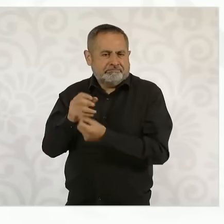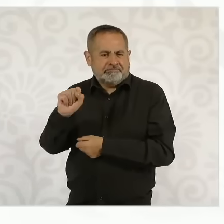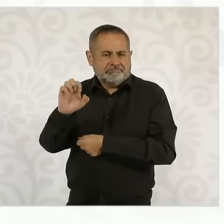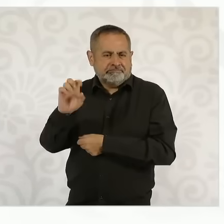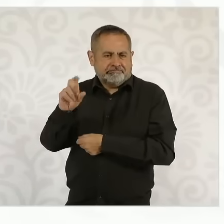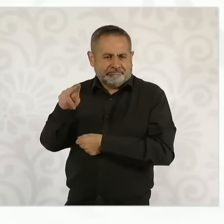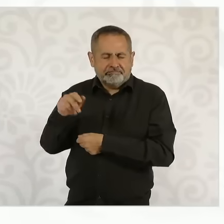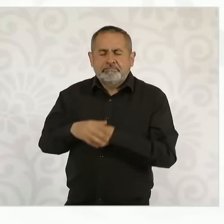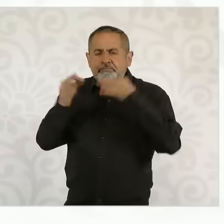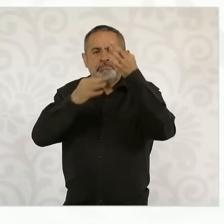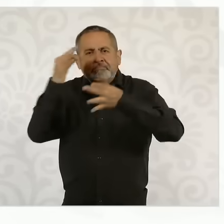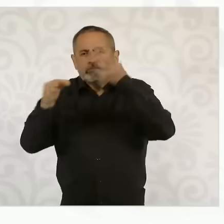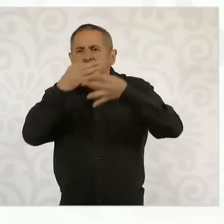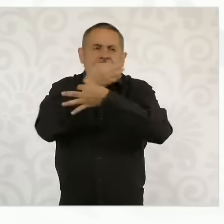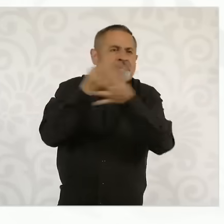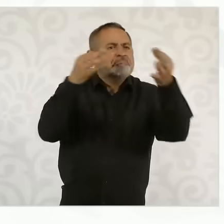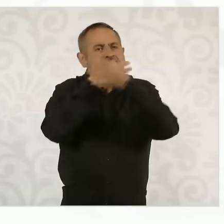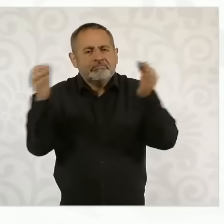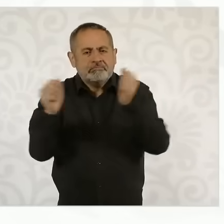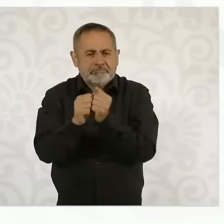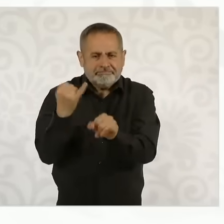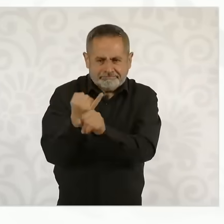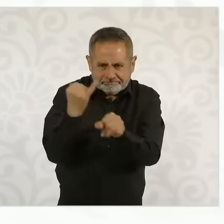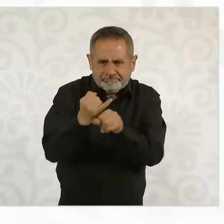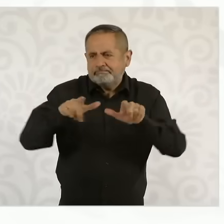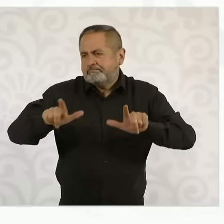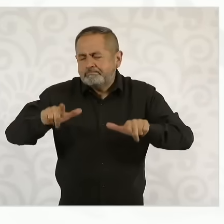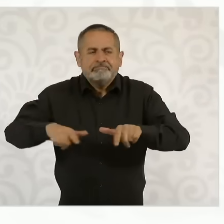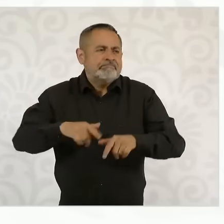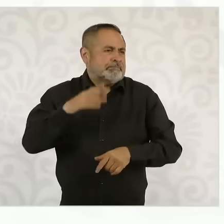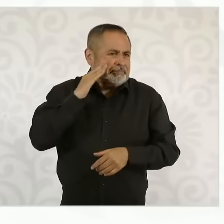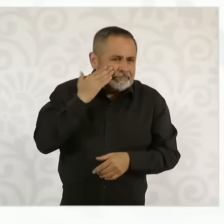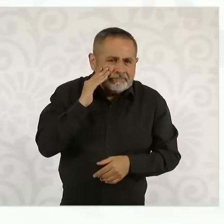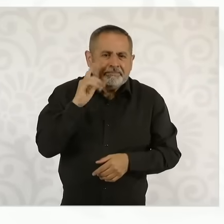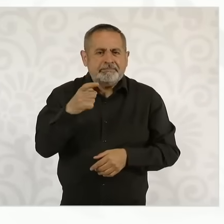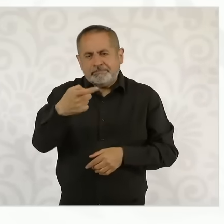Hemos hecho campaña publicitaria a través de redes sociales como Facebook, como X, Instagram